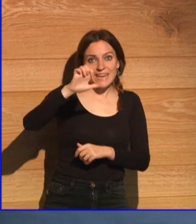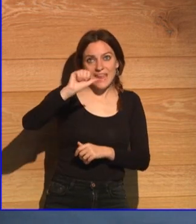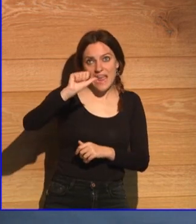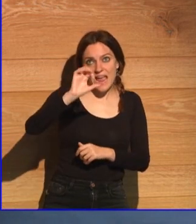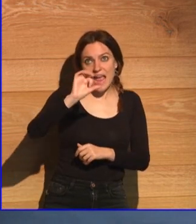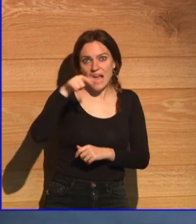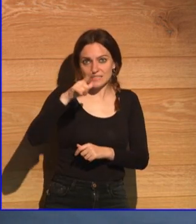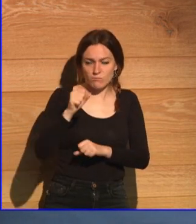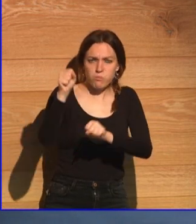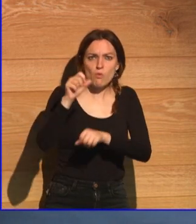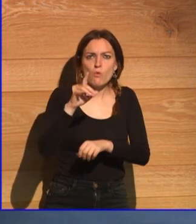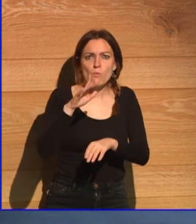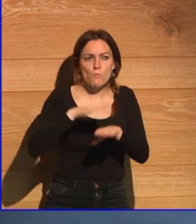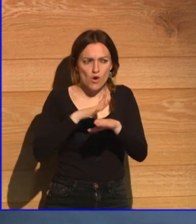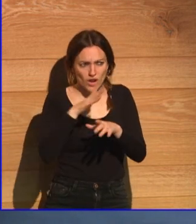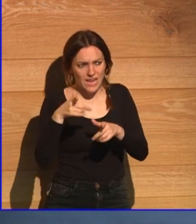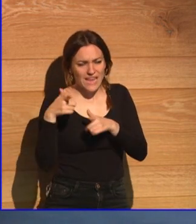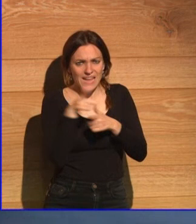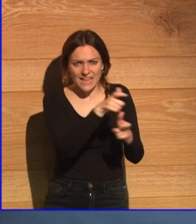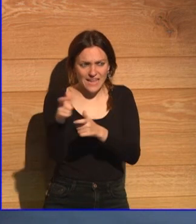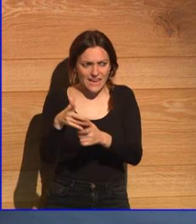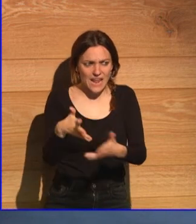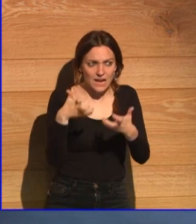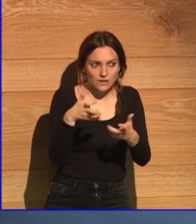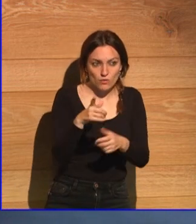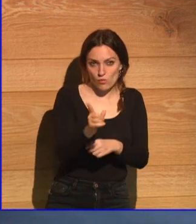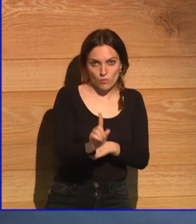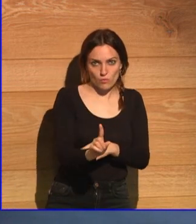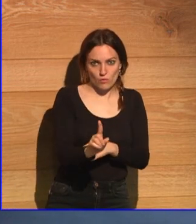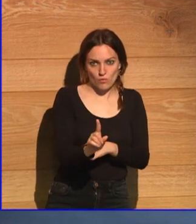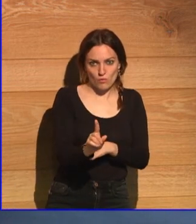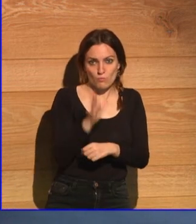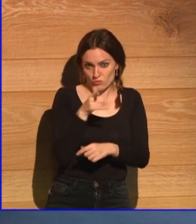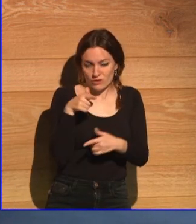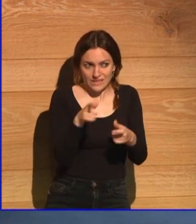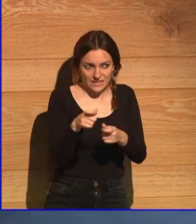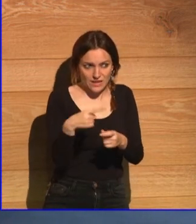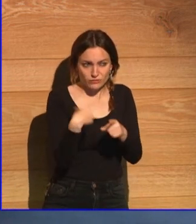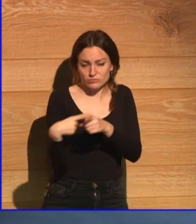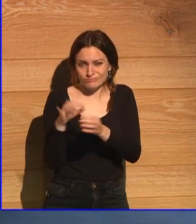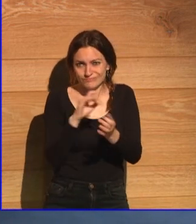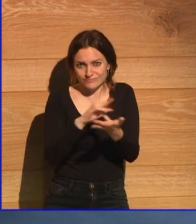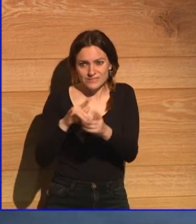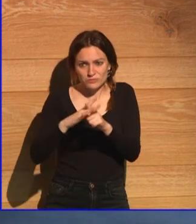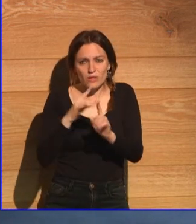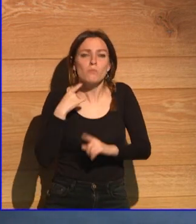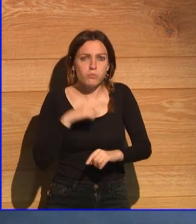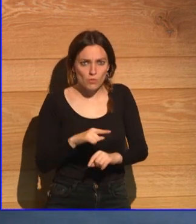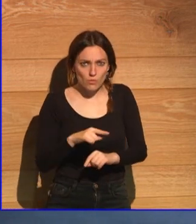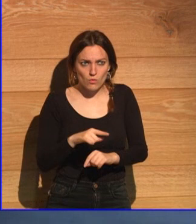De hecho, cuando lo conocemos ha perdido sus batallas, ha hecho algo teóricamente tan poco heroico